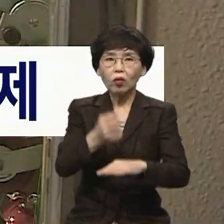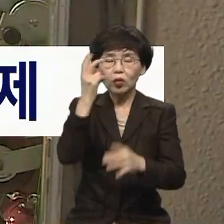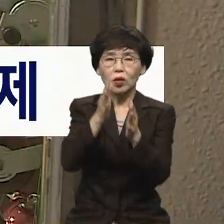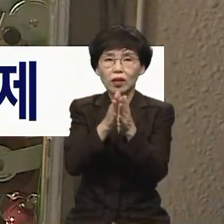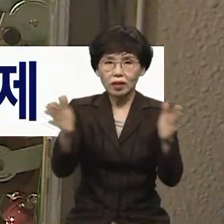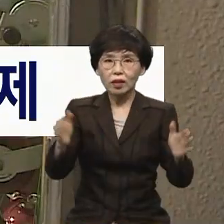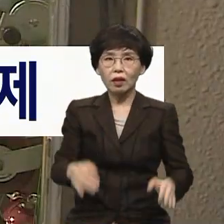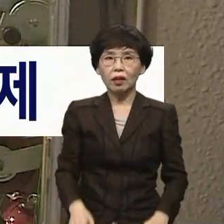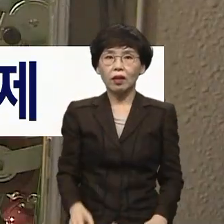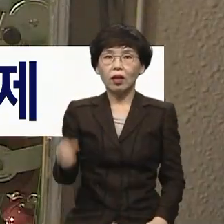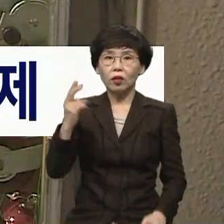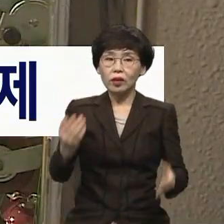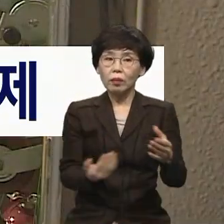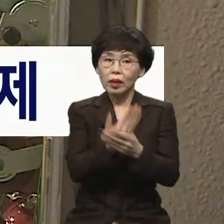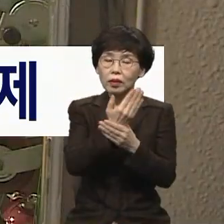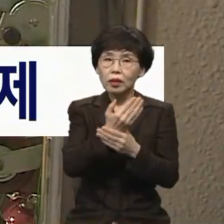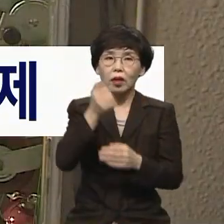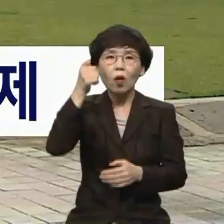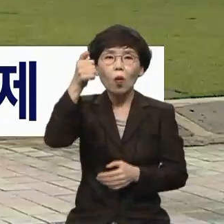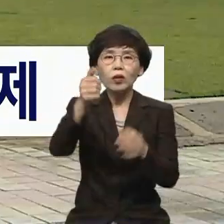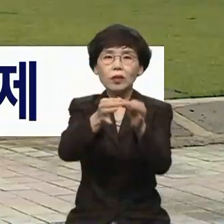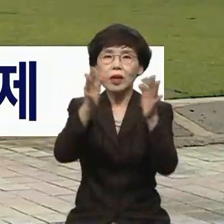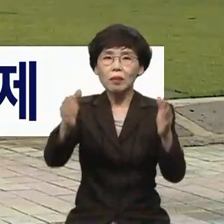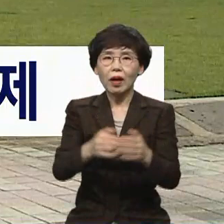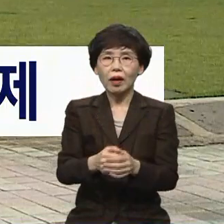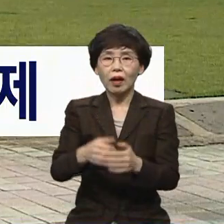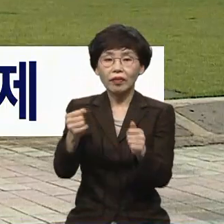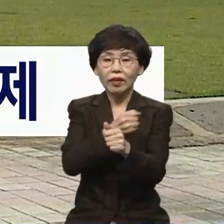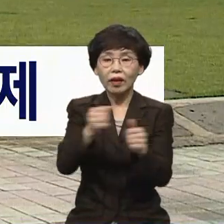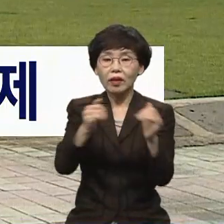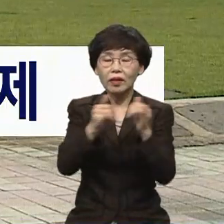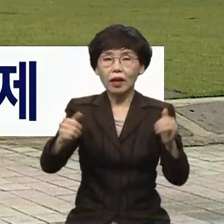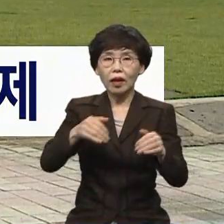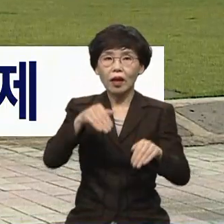사건 발생 50여 일 만에 가해자를 발레단 업무에서 제외했습니다.